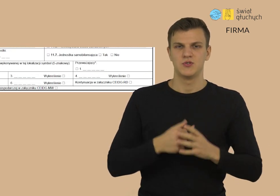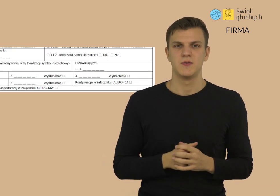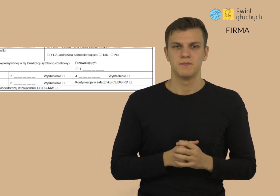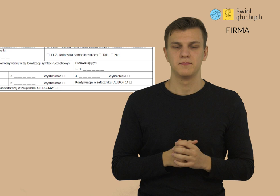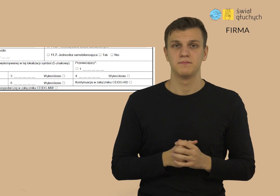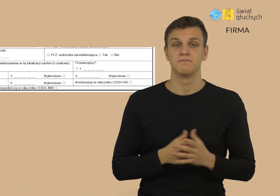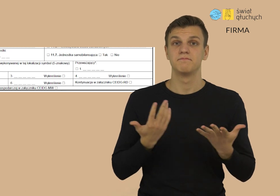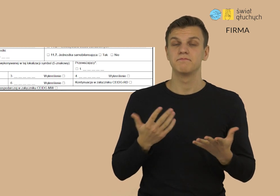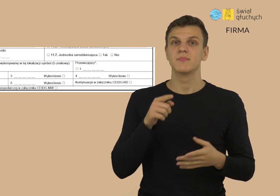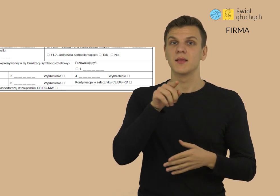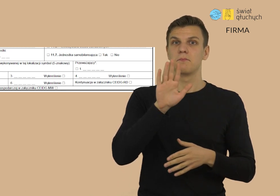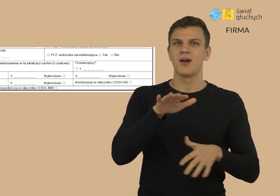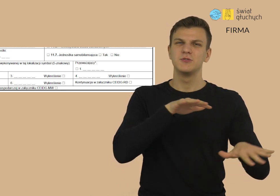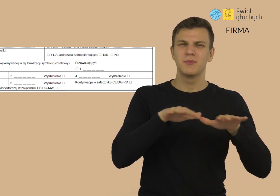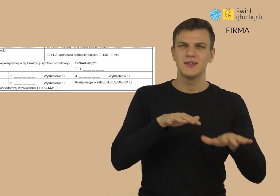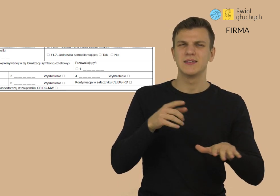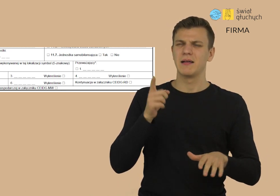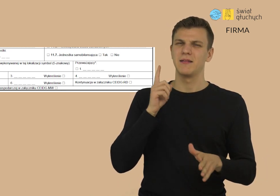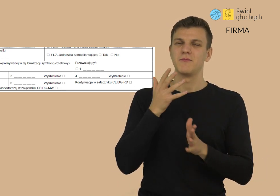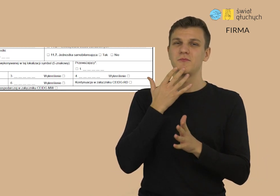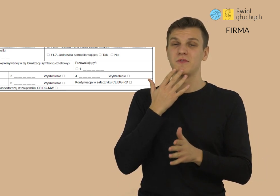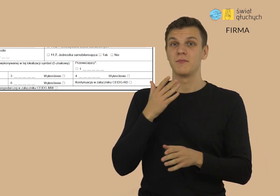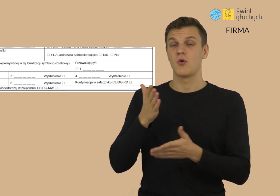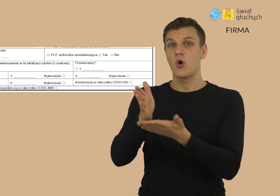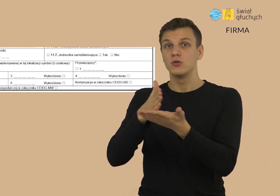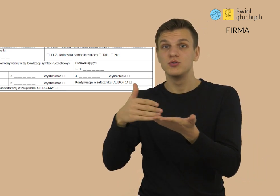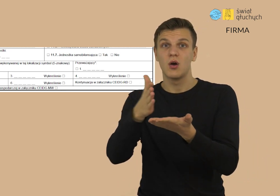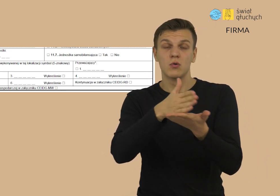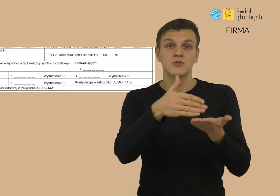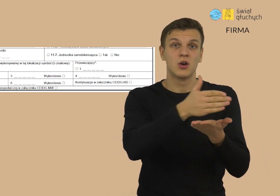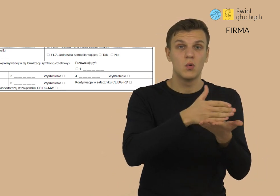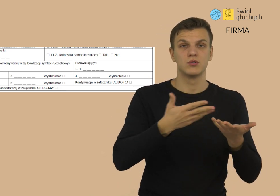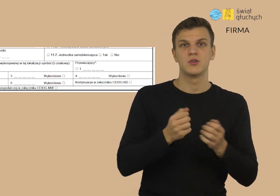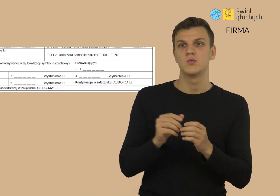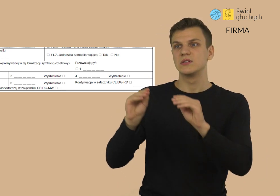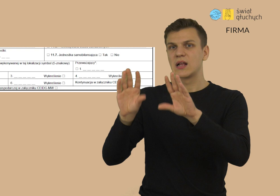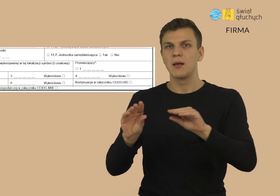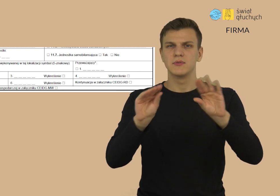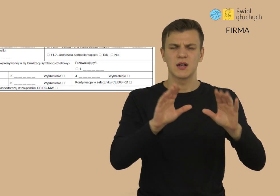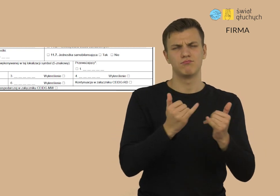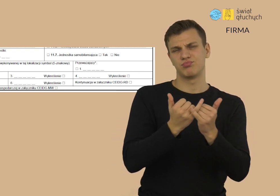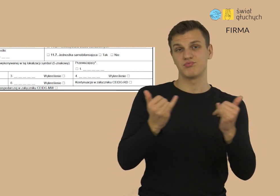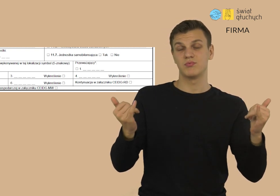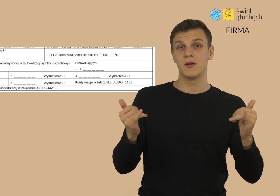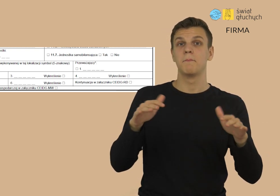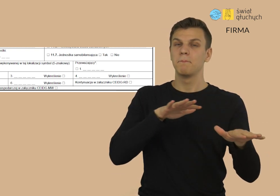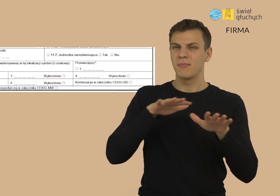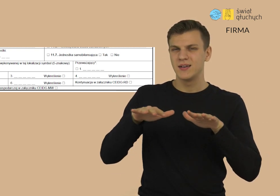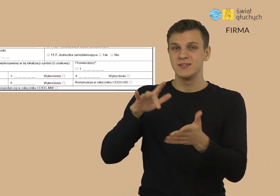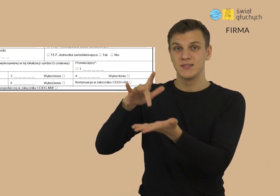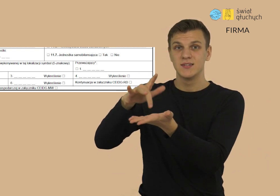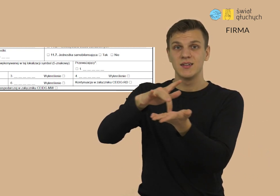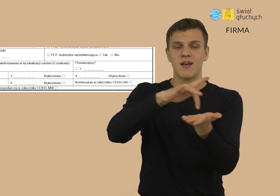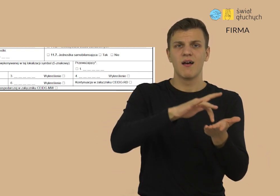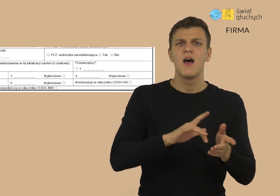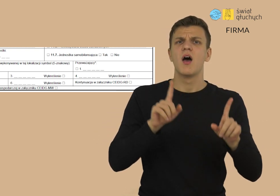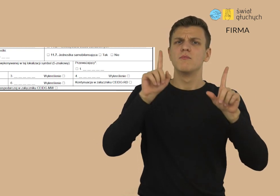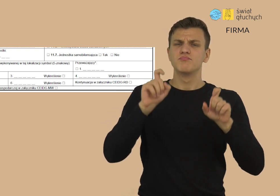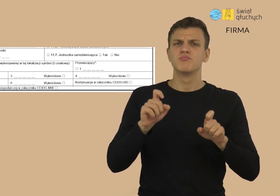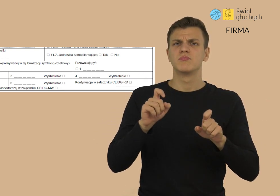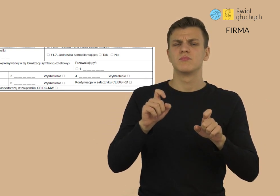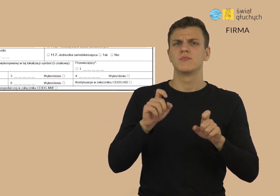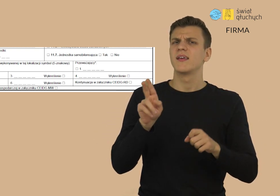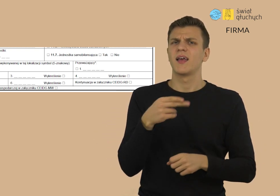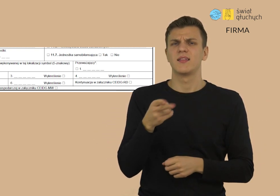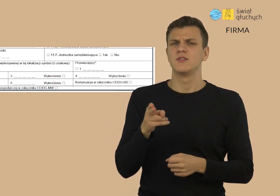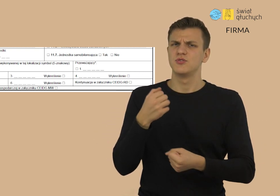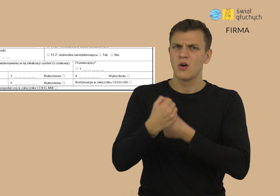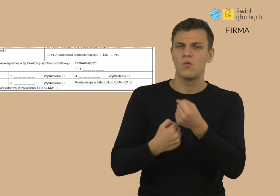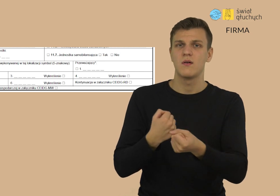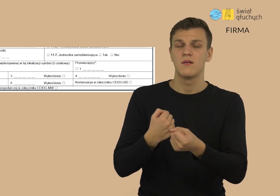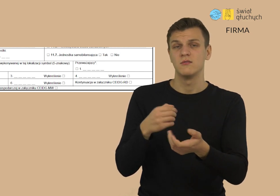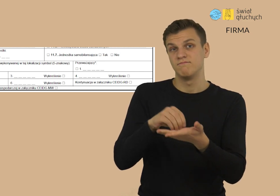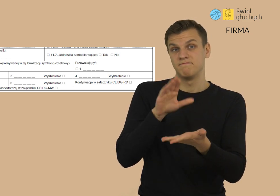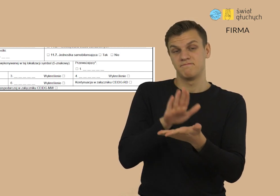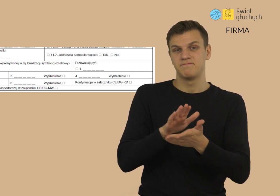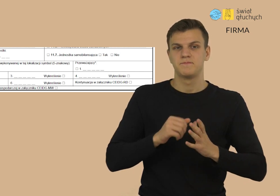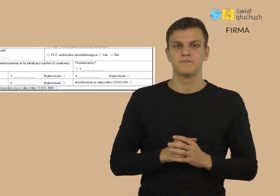W punkcie 11.6 zapisz datę rozpoczęcia działalności oddziałów, czy punktów sprzedaży.